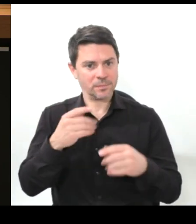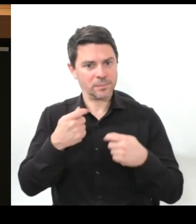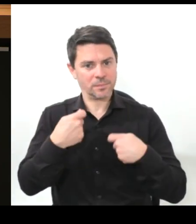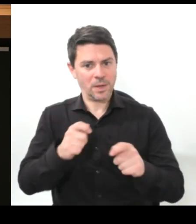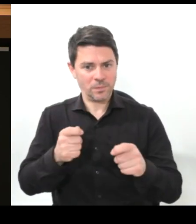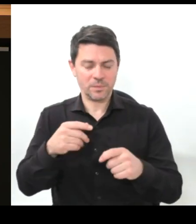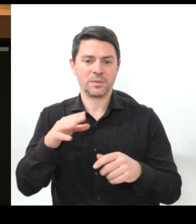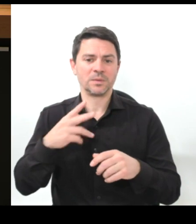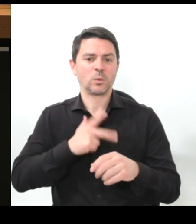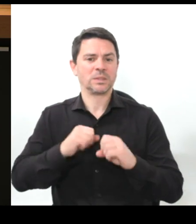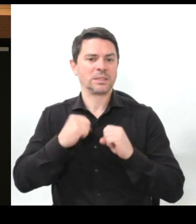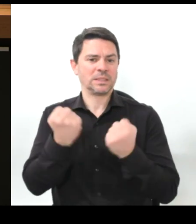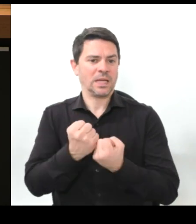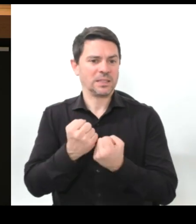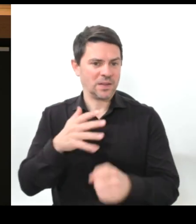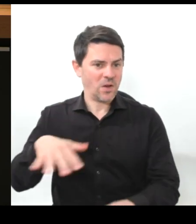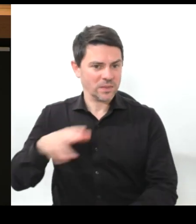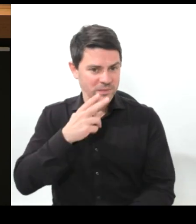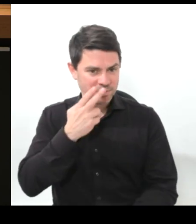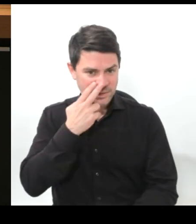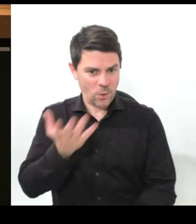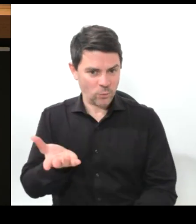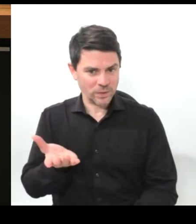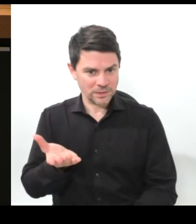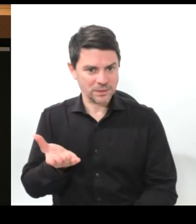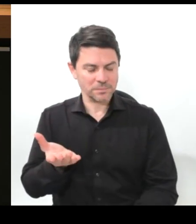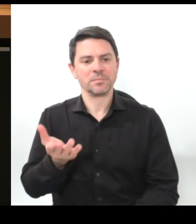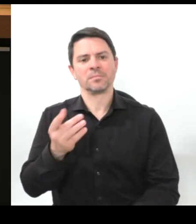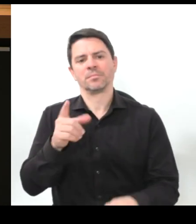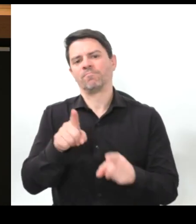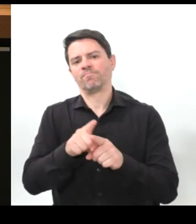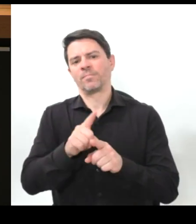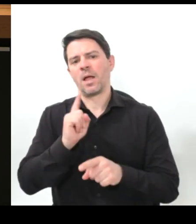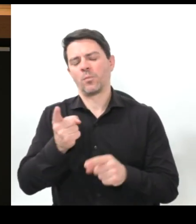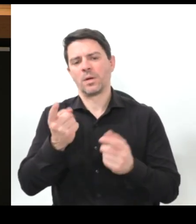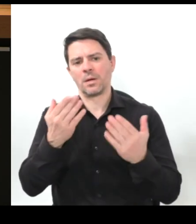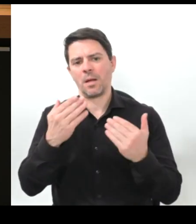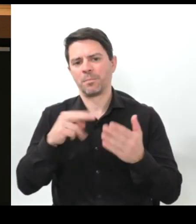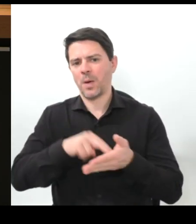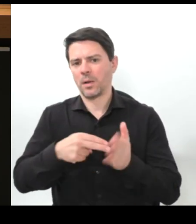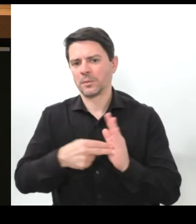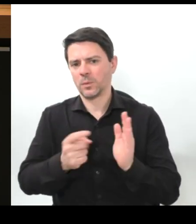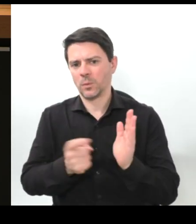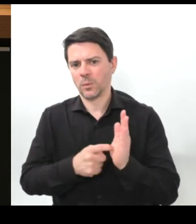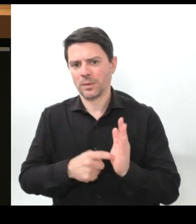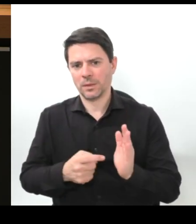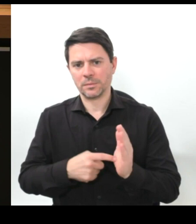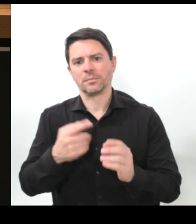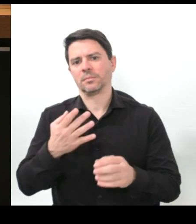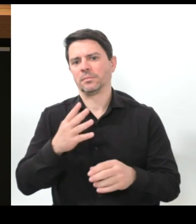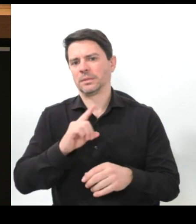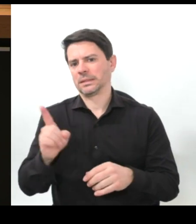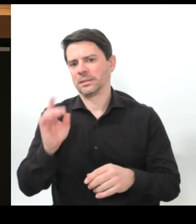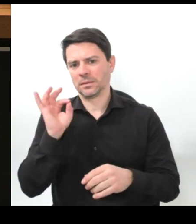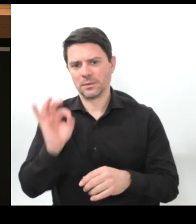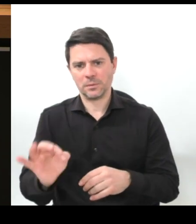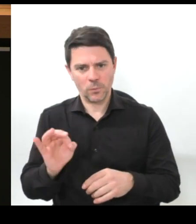Wir können nicht sagen, dass wir eine Stadt der kurzen Wege wollen. Wir bauen Radwege auf. Und dann durch fehlende Wohnungsbestand